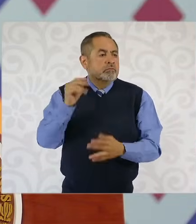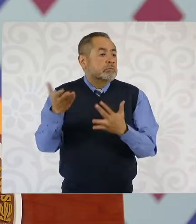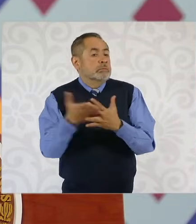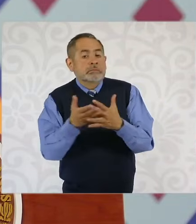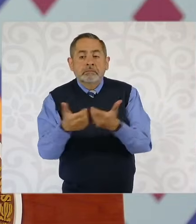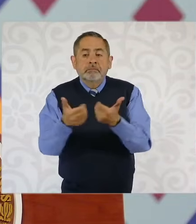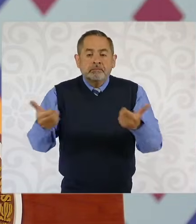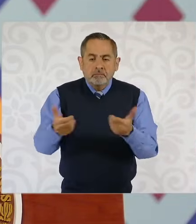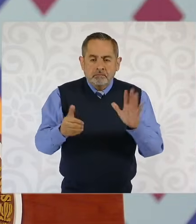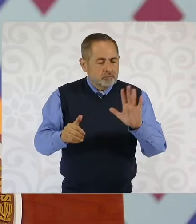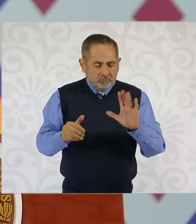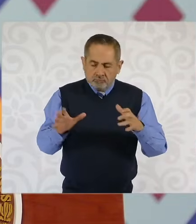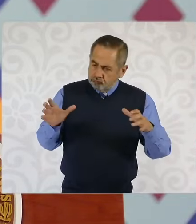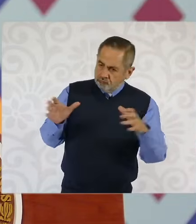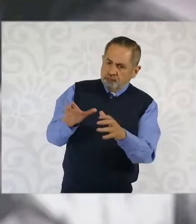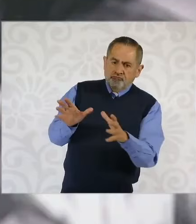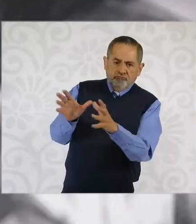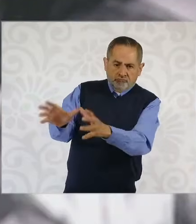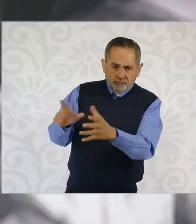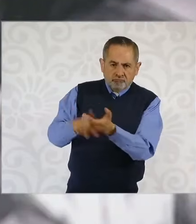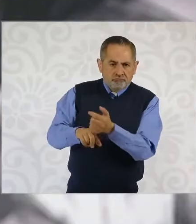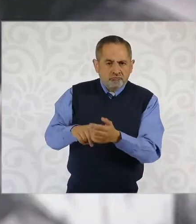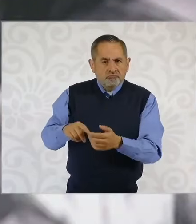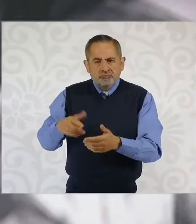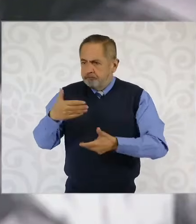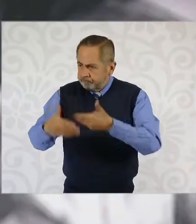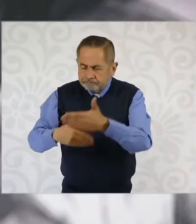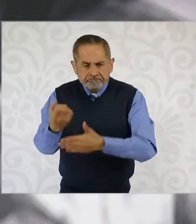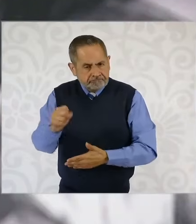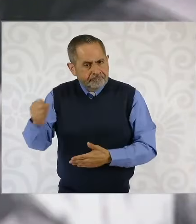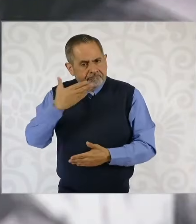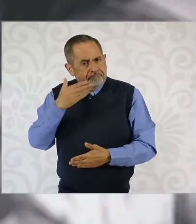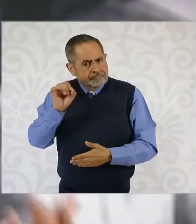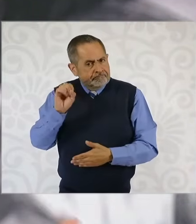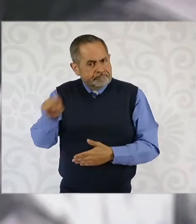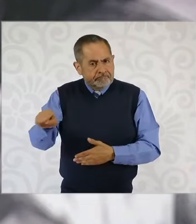queremos que sean productivas y no queremos que sean eficientes sino porque antes Su objetivo era